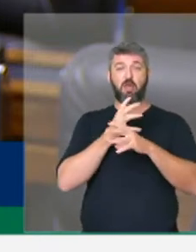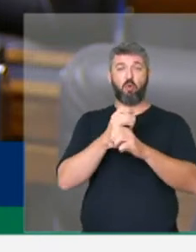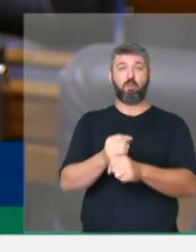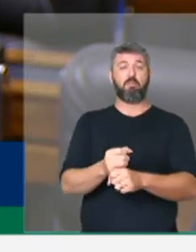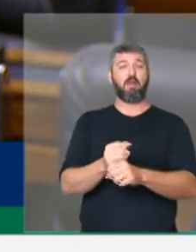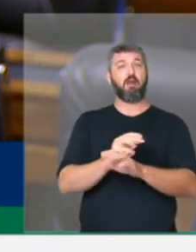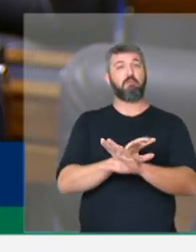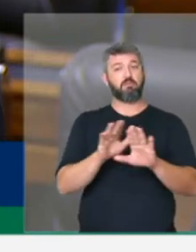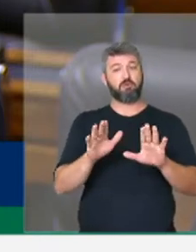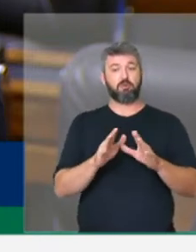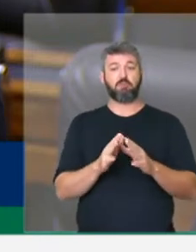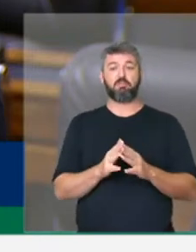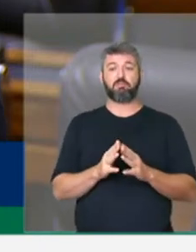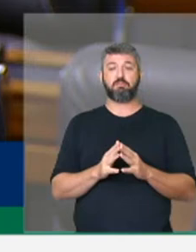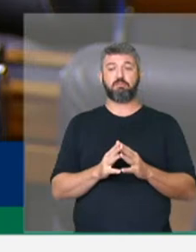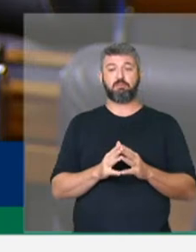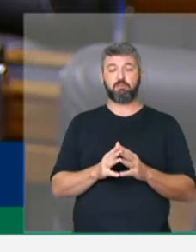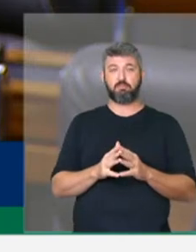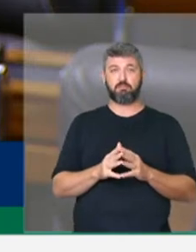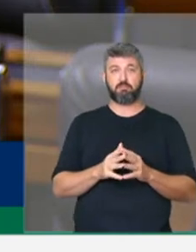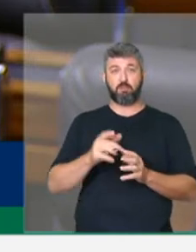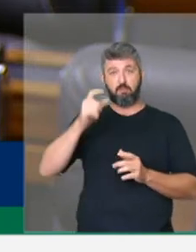BASE QUE ERA DE SALVAR AS EMPRESAS E DE REERGUER A